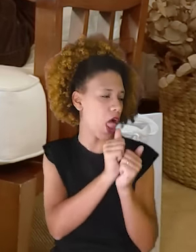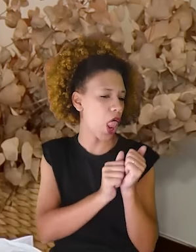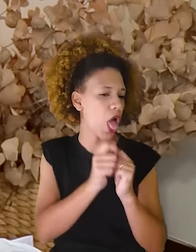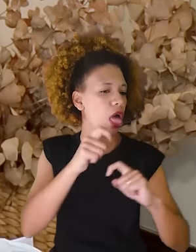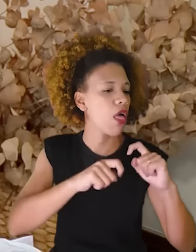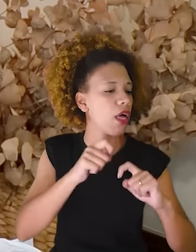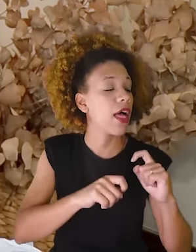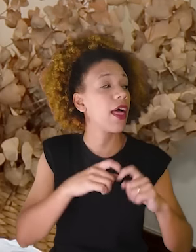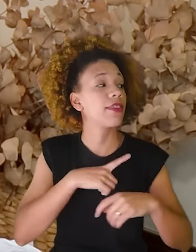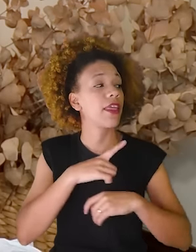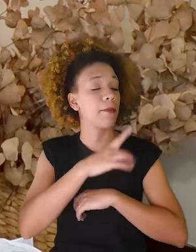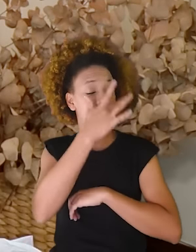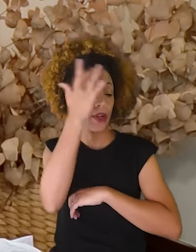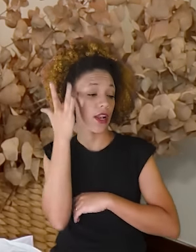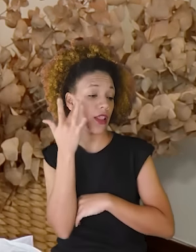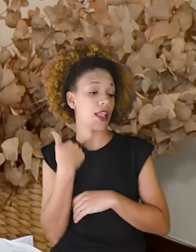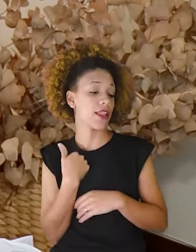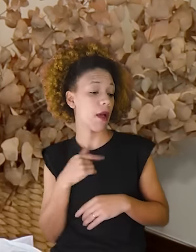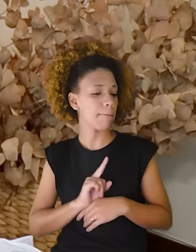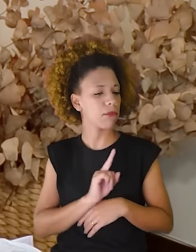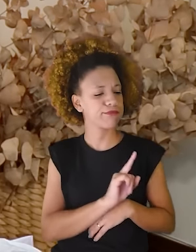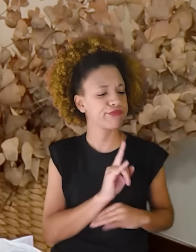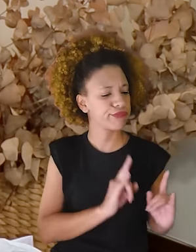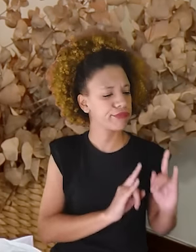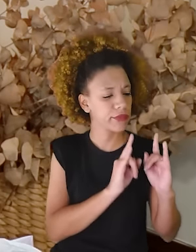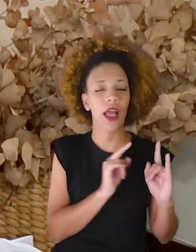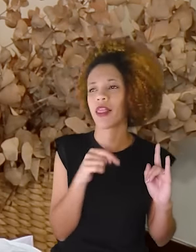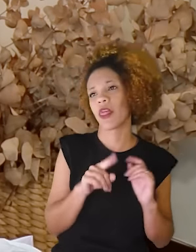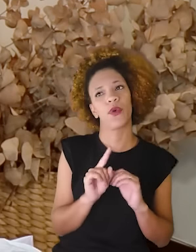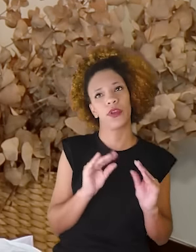entra no seu apartamento e ela fala assim [ __ ] mas cadê o teu pai falando ele não mora aqui já